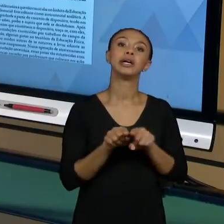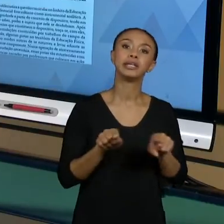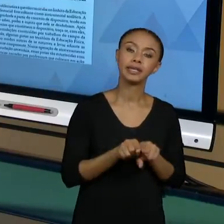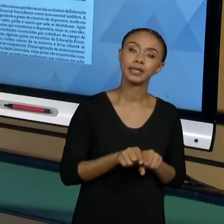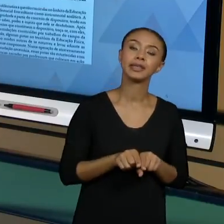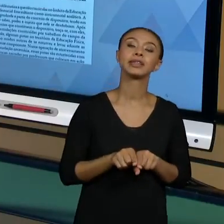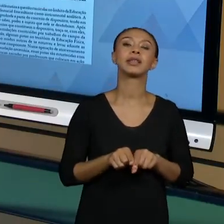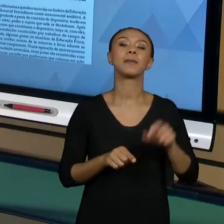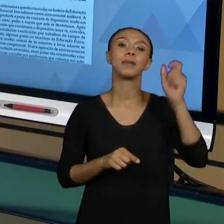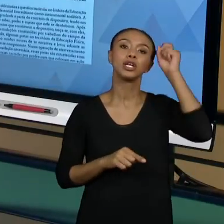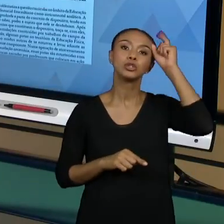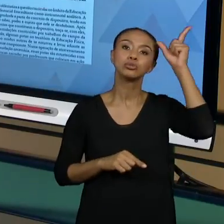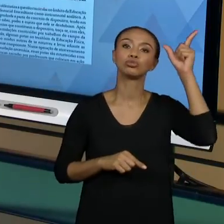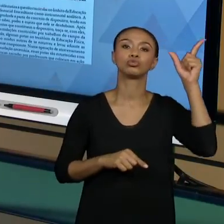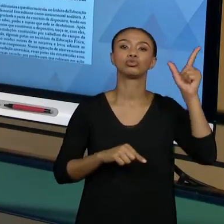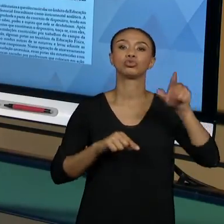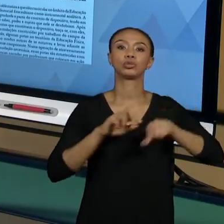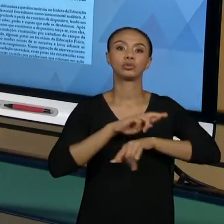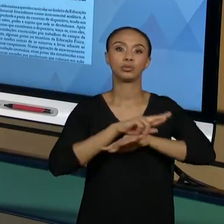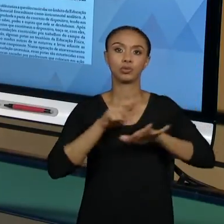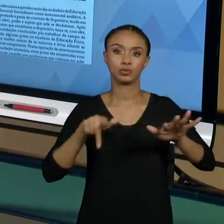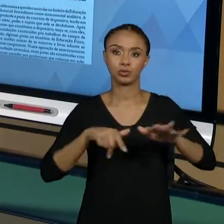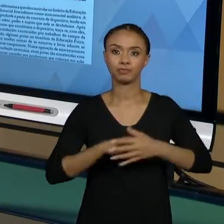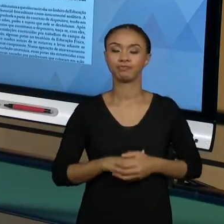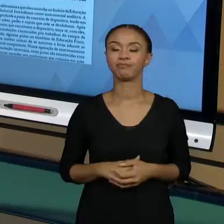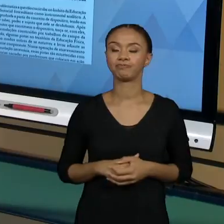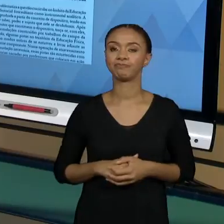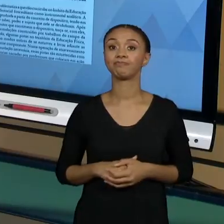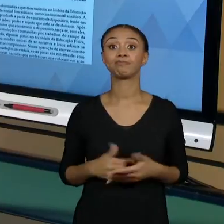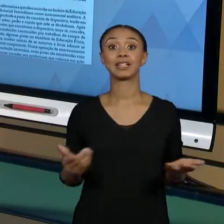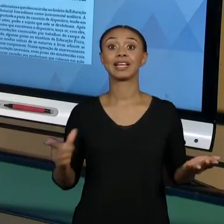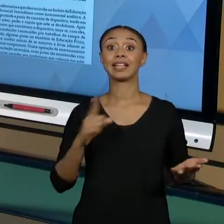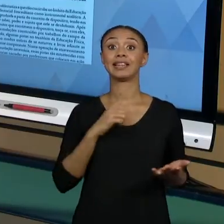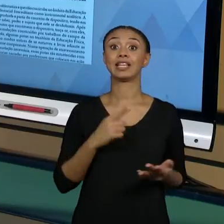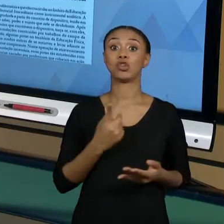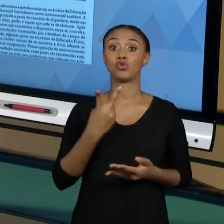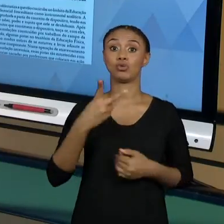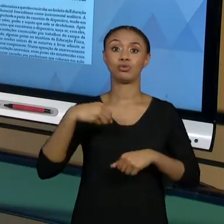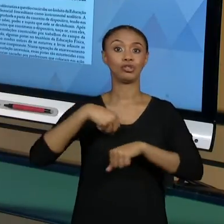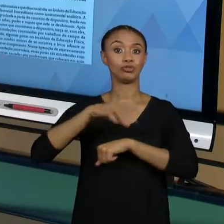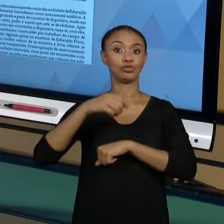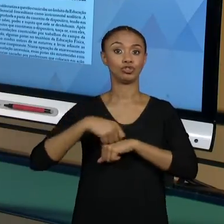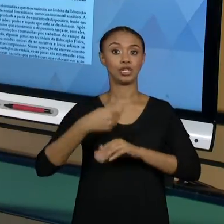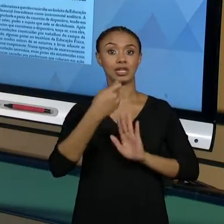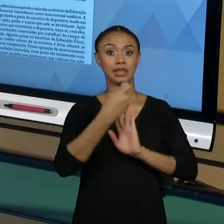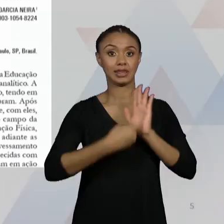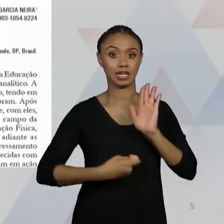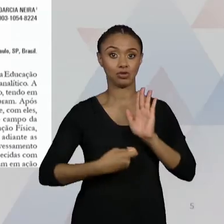SUGESTÕES DE LEITURA QUE ESTÃO AÍ COMO TEXTOS BASE PARA ESSA SEMANA. HÁ UM CAPÍTULO ESCRITO